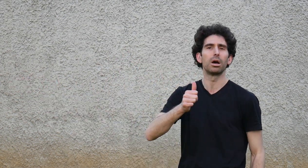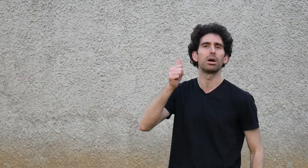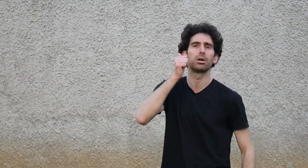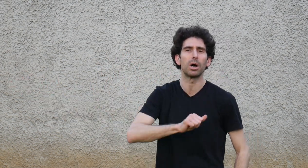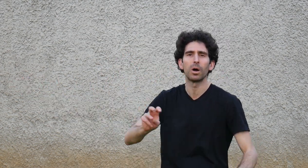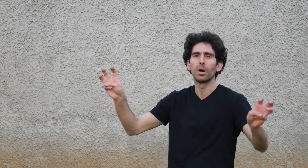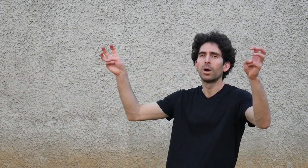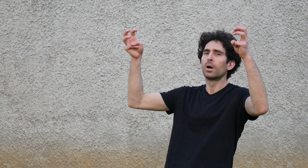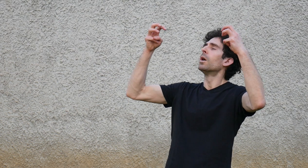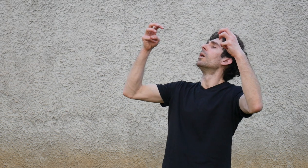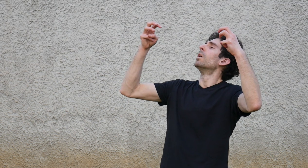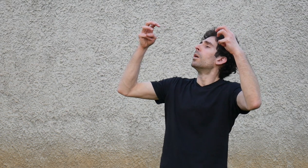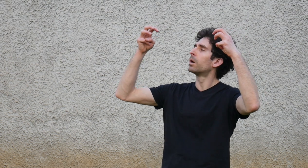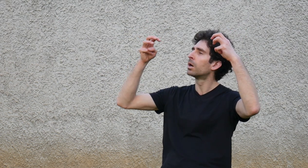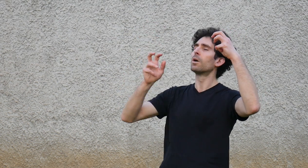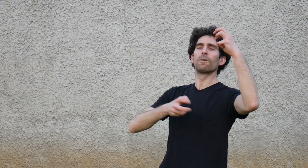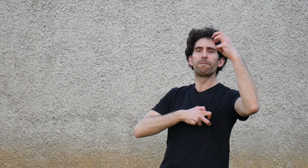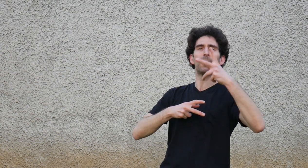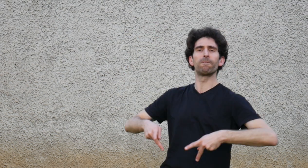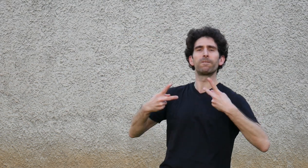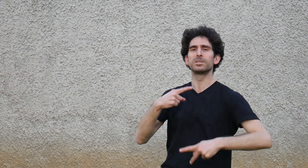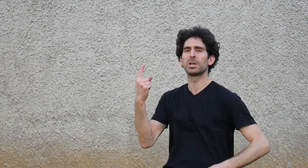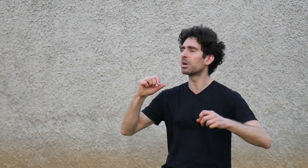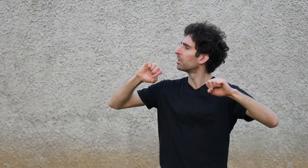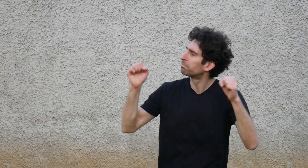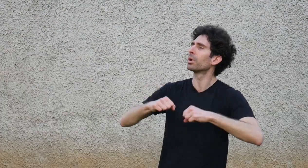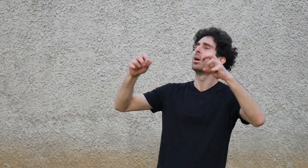Et maman peut enfin vivre toute seule.